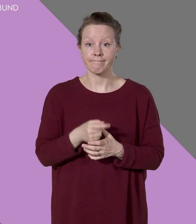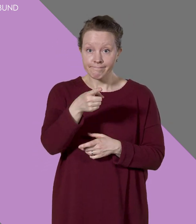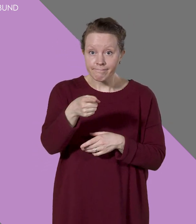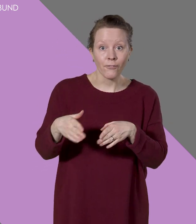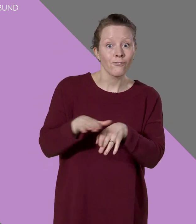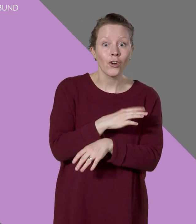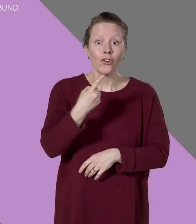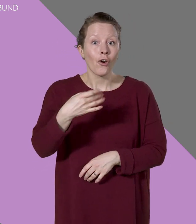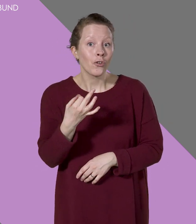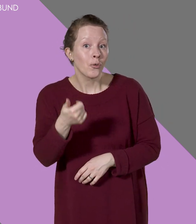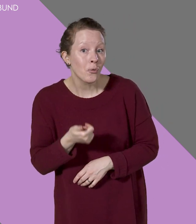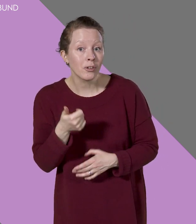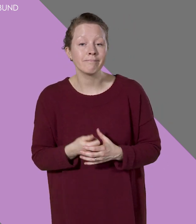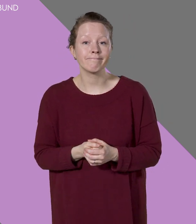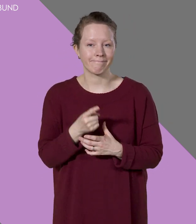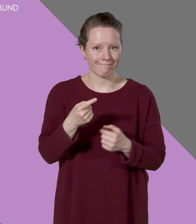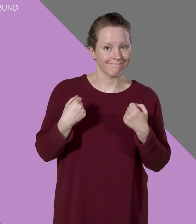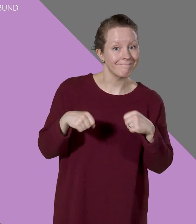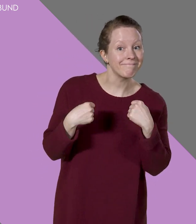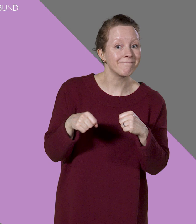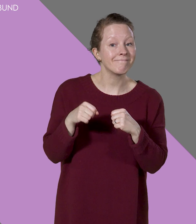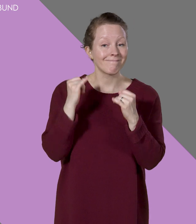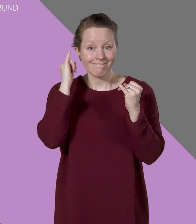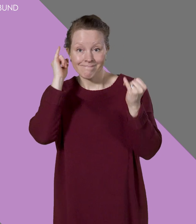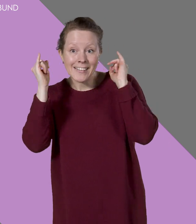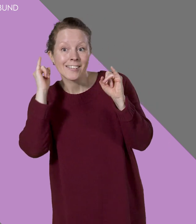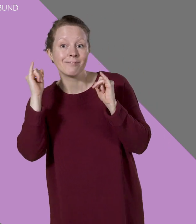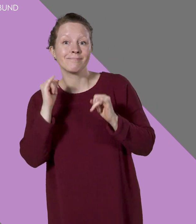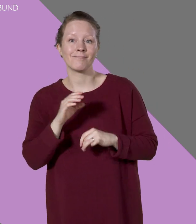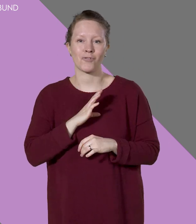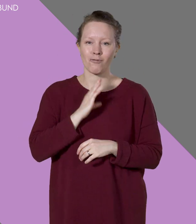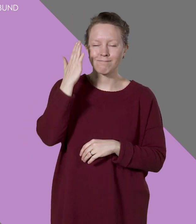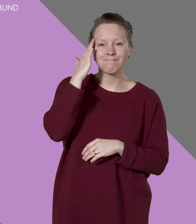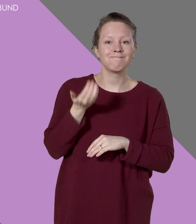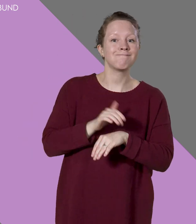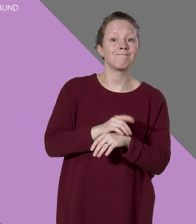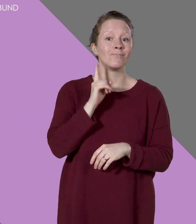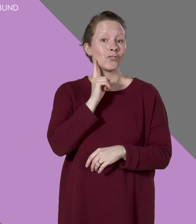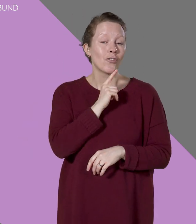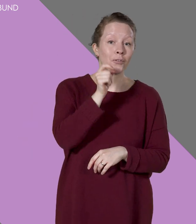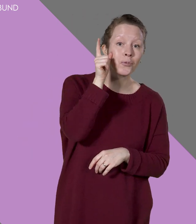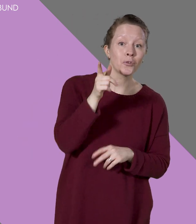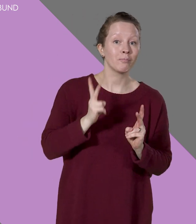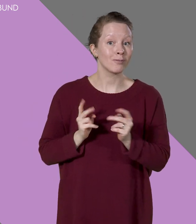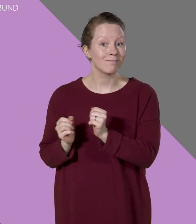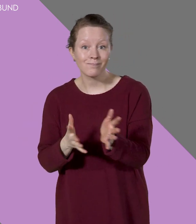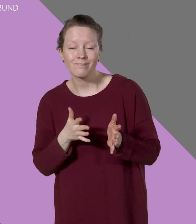Om du alltså är 18 år fylld, aktiv, initiativrik, - insatt i dövkultur och behärskar teckenspråk -